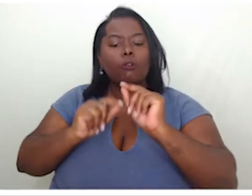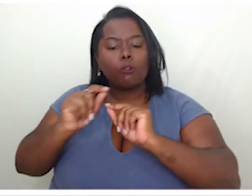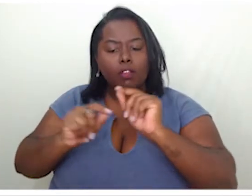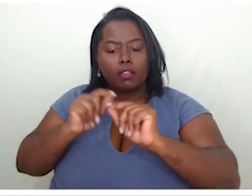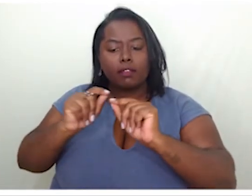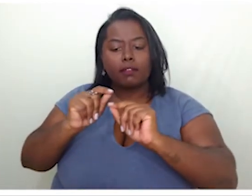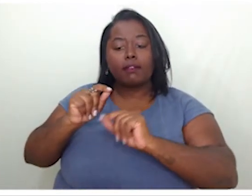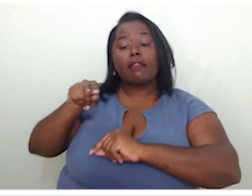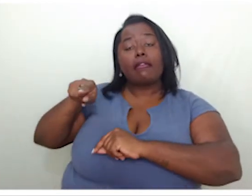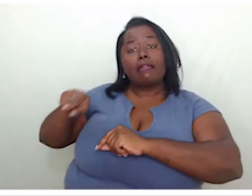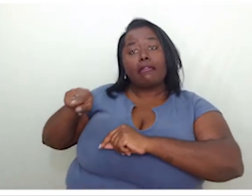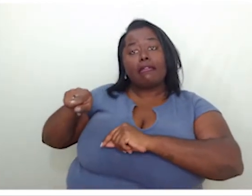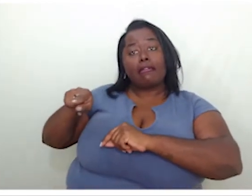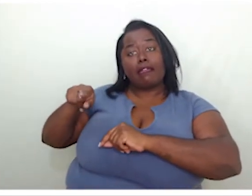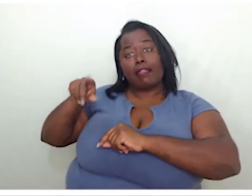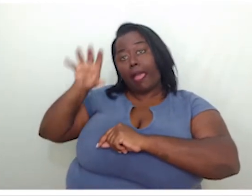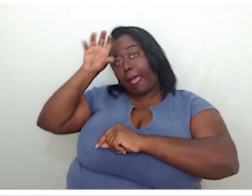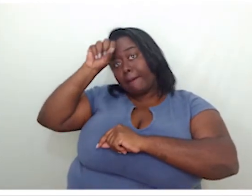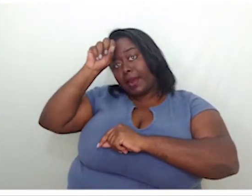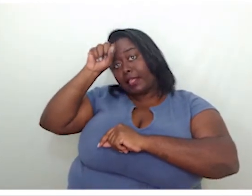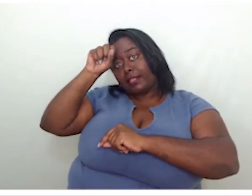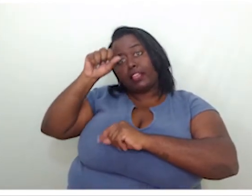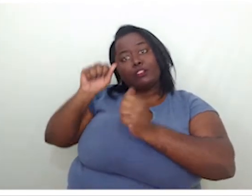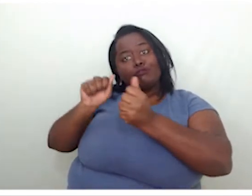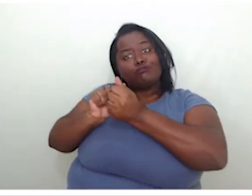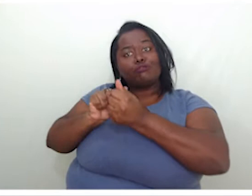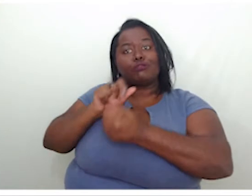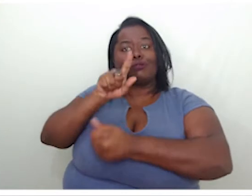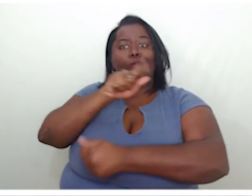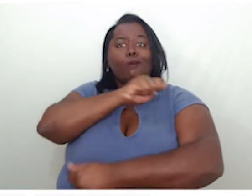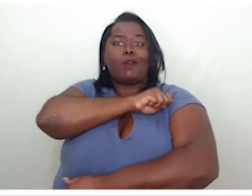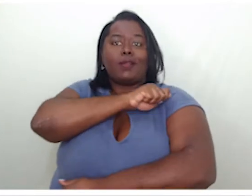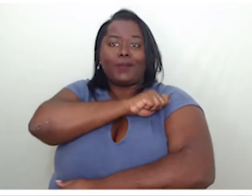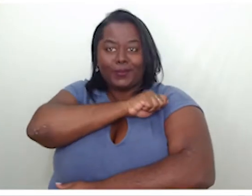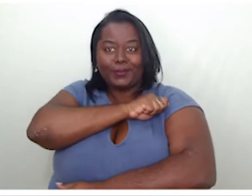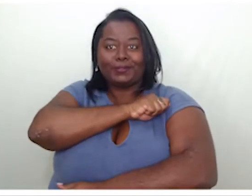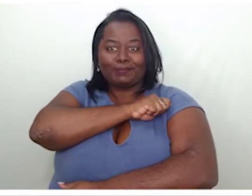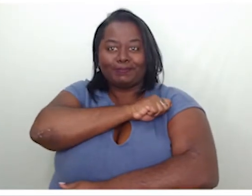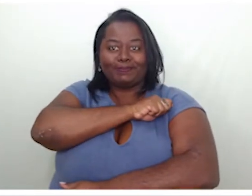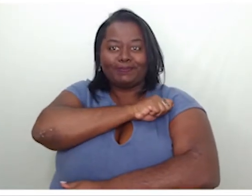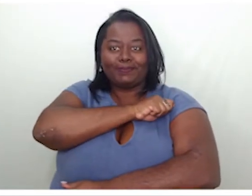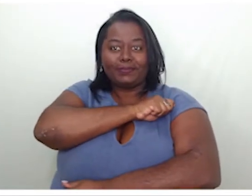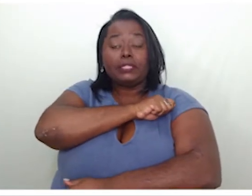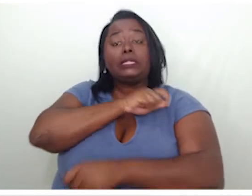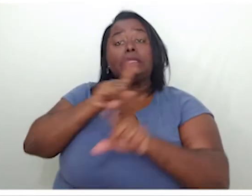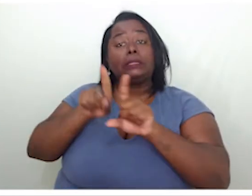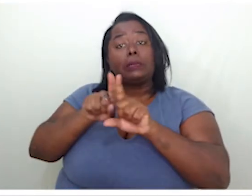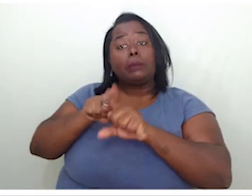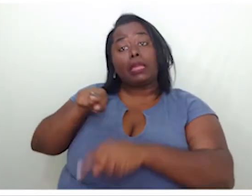y él o ella no es el único que está de cierta forma, enseñando o haciendo algo así,